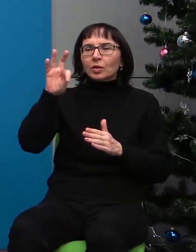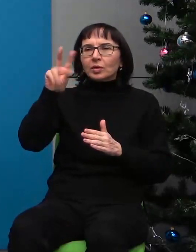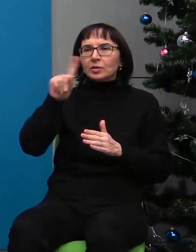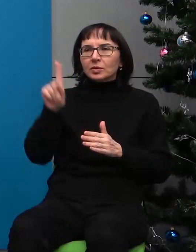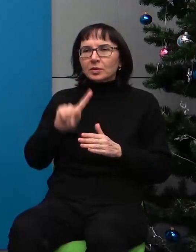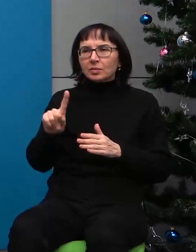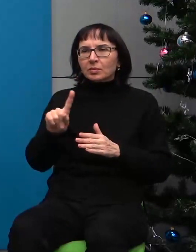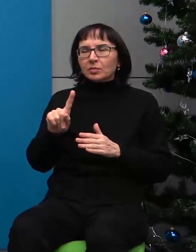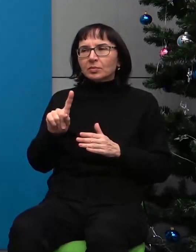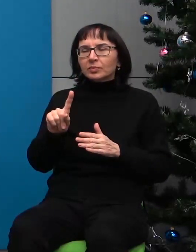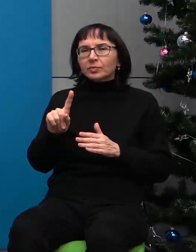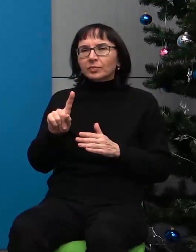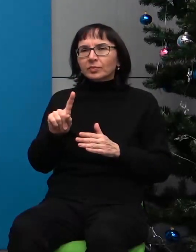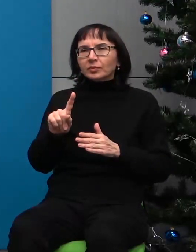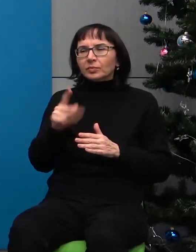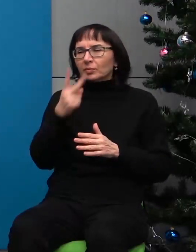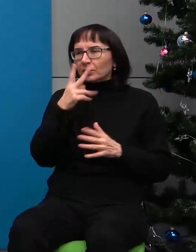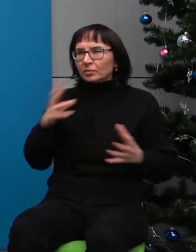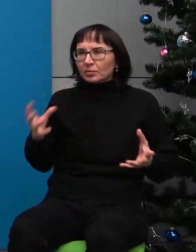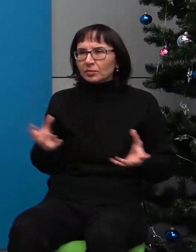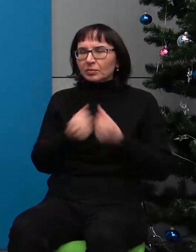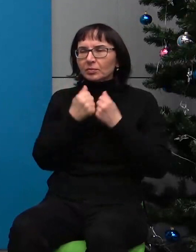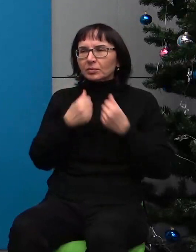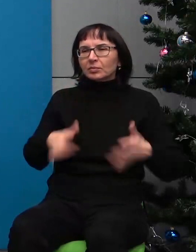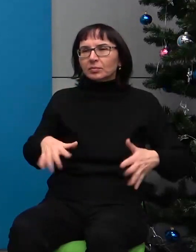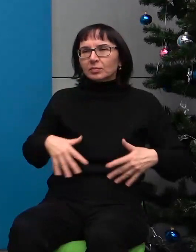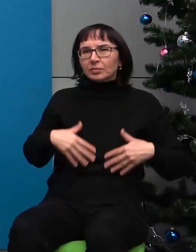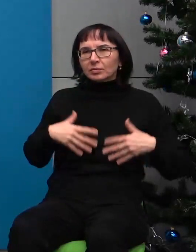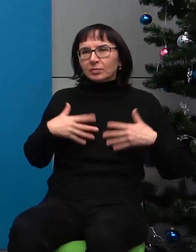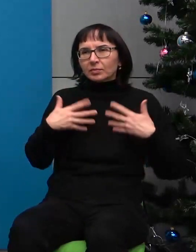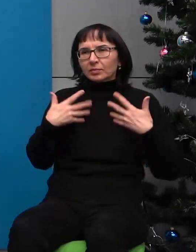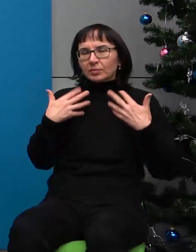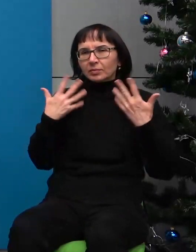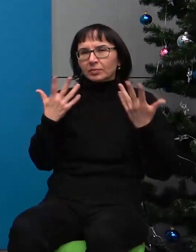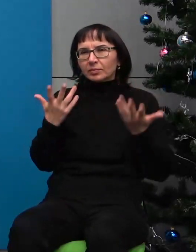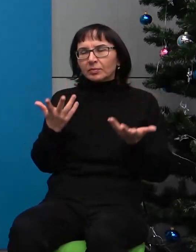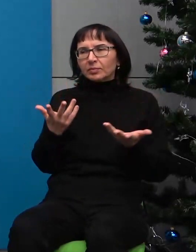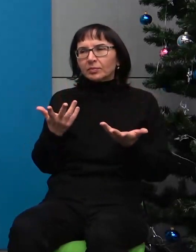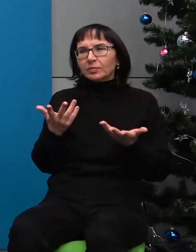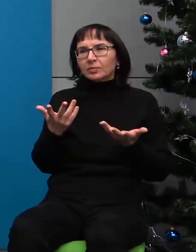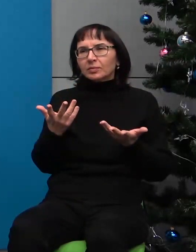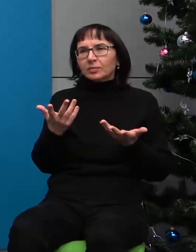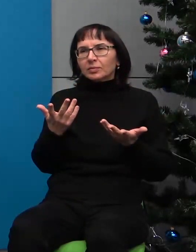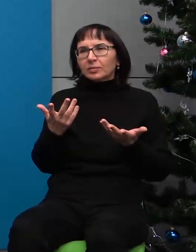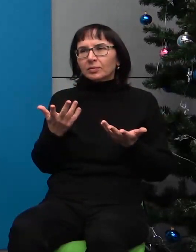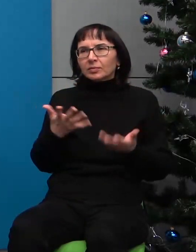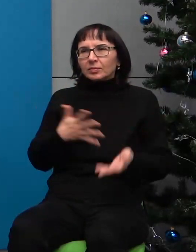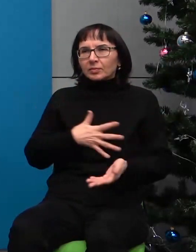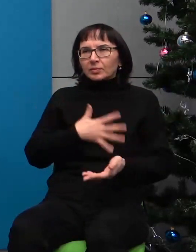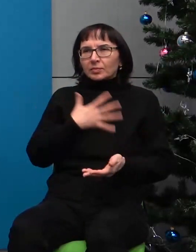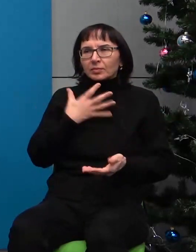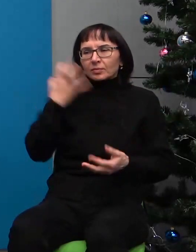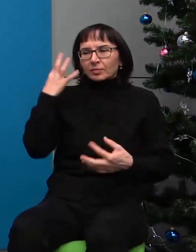i wiekopomność tego odkrycia i emocjonalną podróż tego człowieka. Zaskoczenie tej pani, która tam mieszkała.